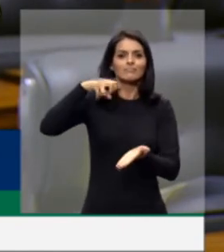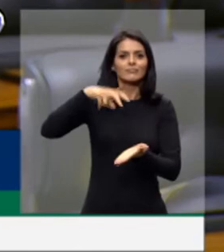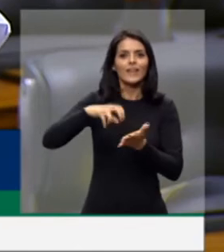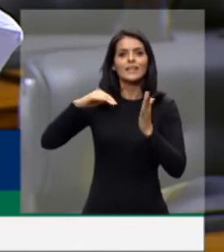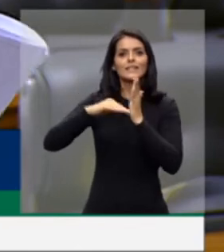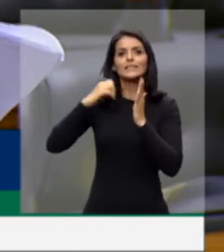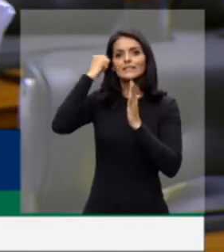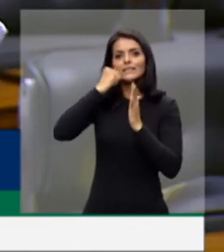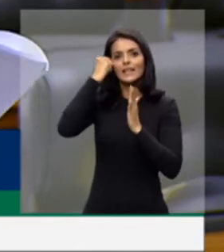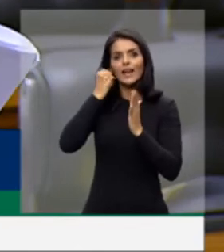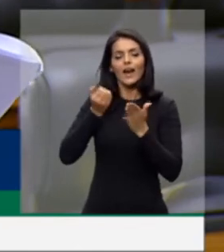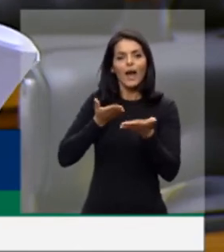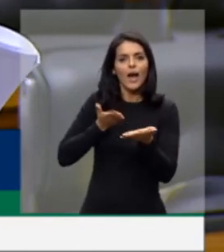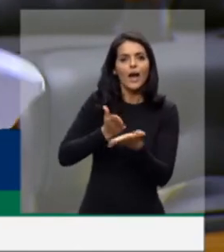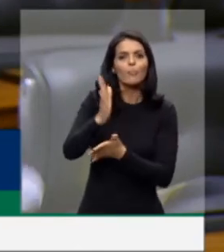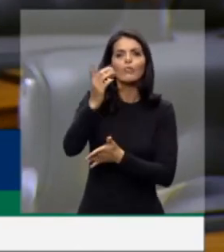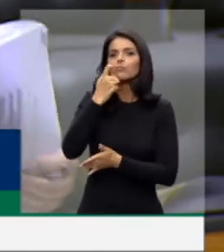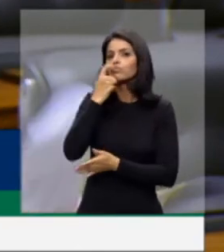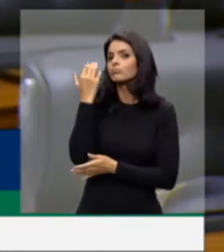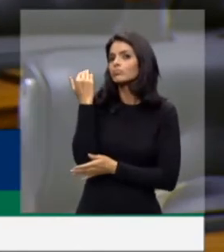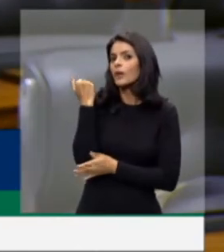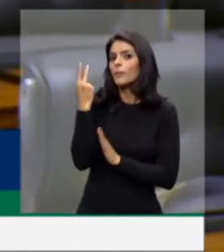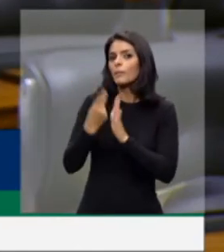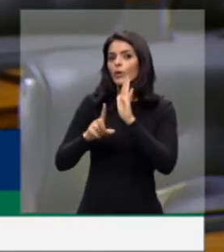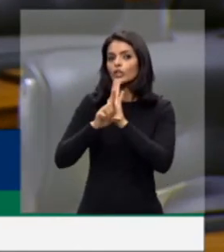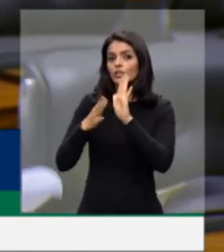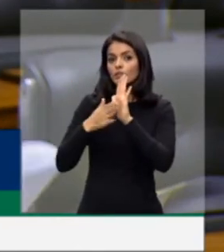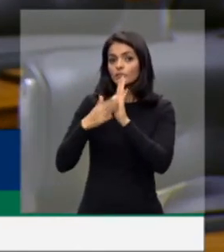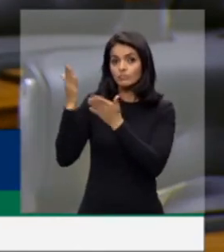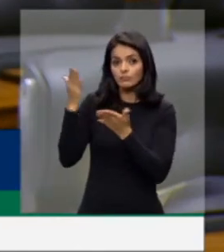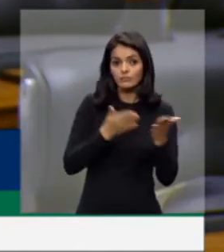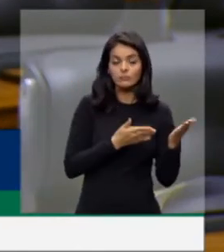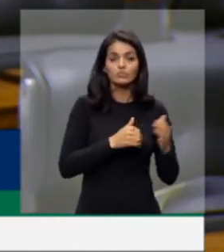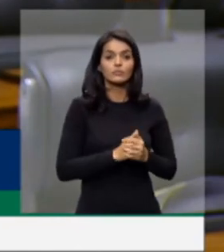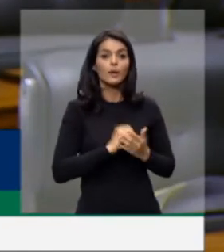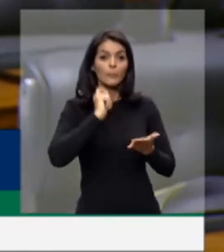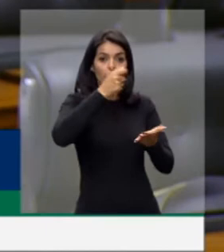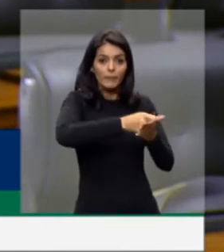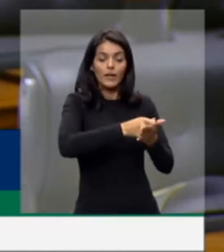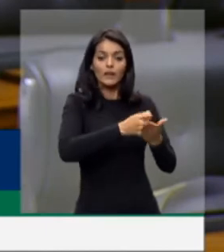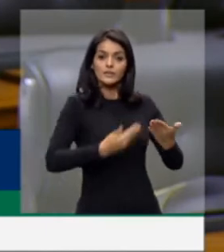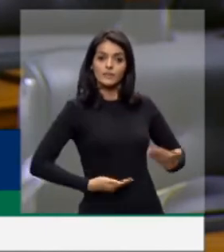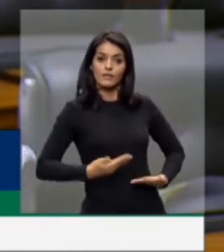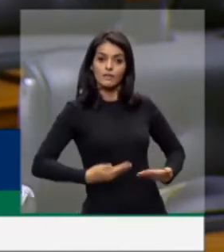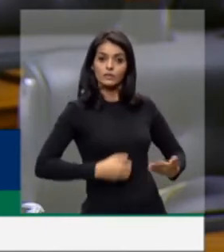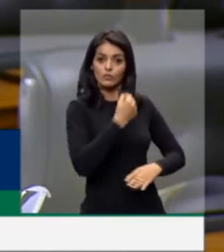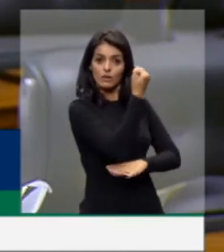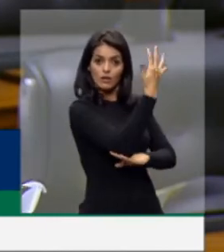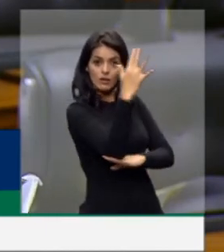DEFENDEMOS AS ENERGIAS RENOVÁ VEIS, A UM HISTÓRICO, EU QUERO FESTEJAR QUE O SENADO FEDERAL ACABOU DE APRESENTAR E APROVAR AGORA UM PROJETO QUE